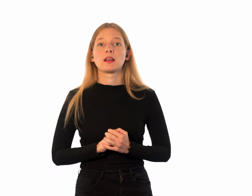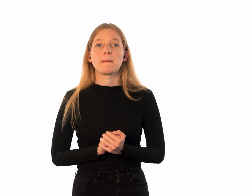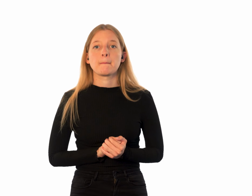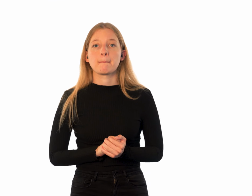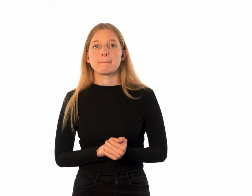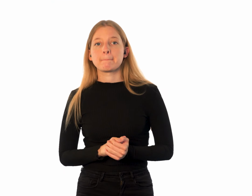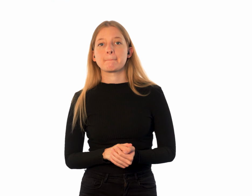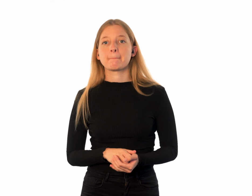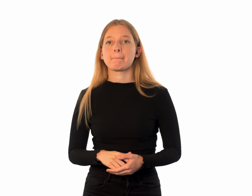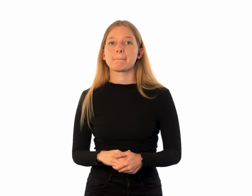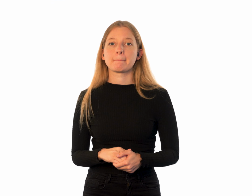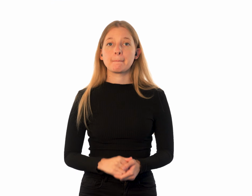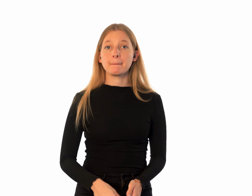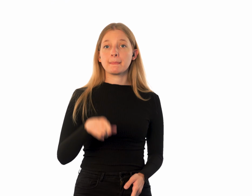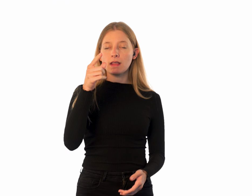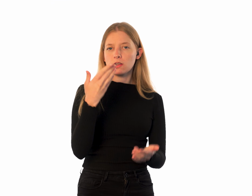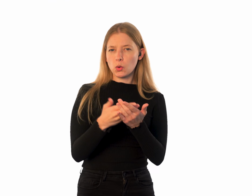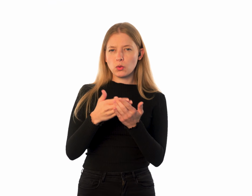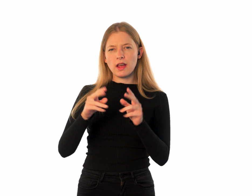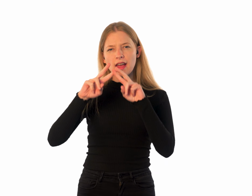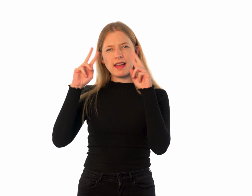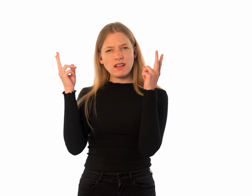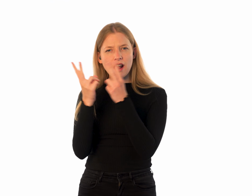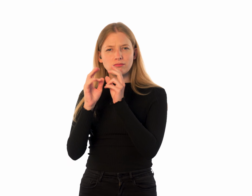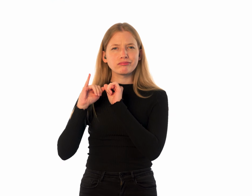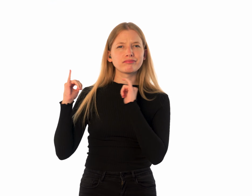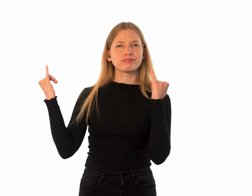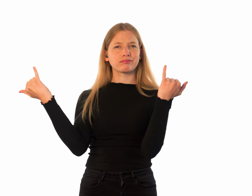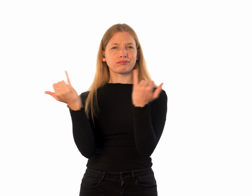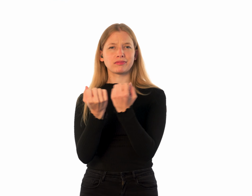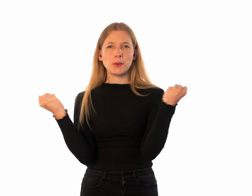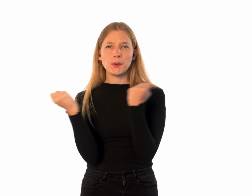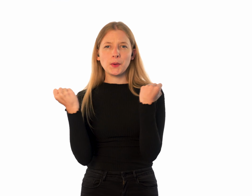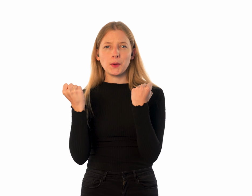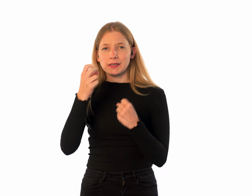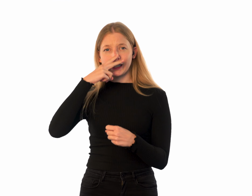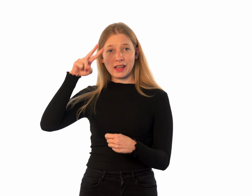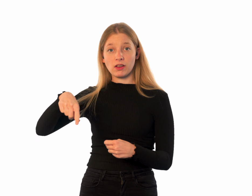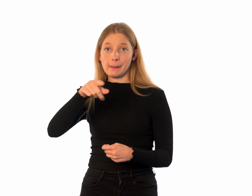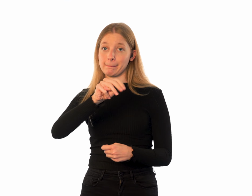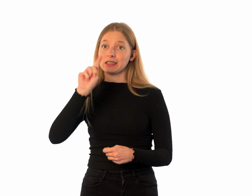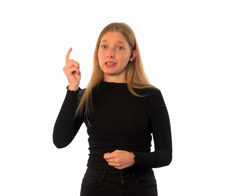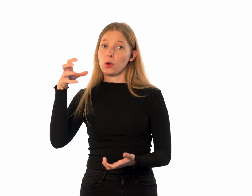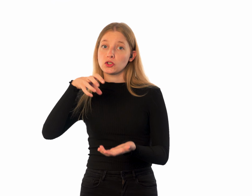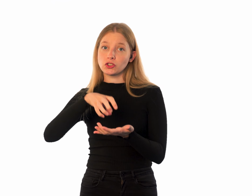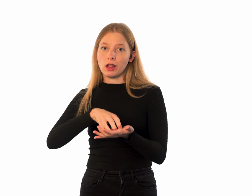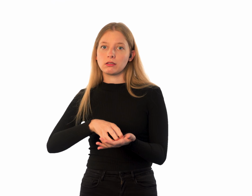Wegen dieser weltweit einmaligen Sehenswürdigkeit wird Metzingen